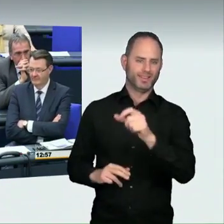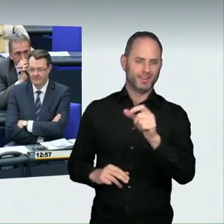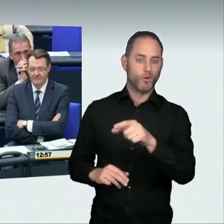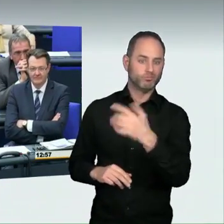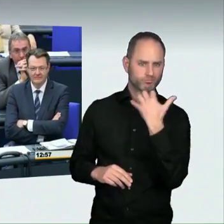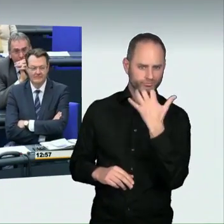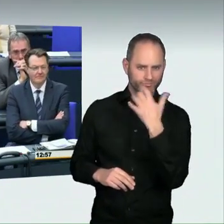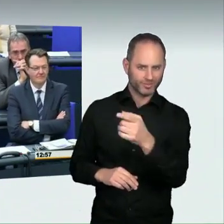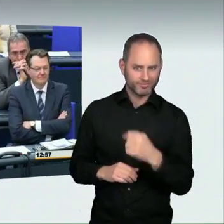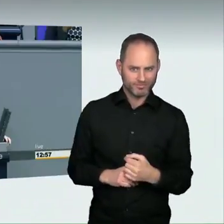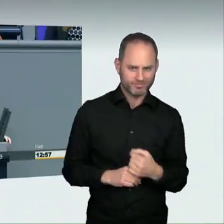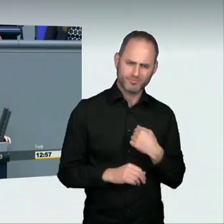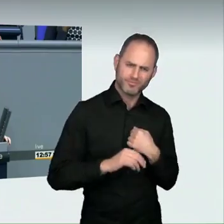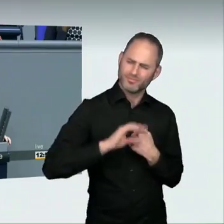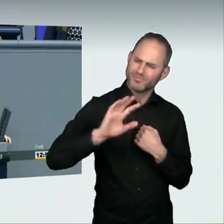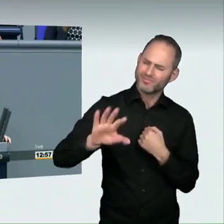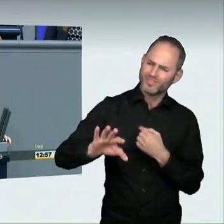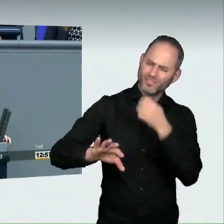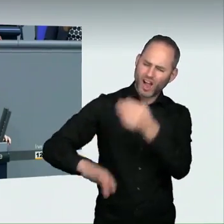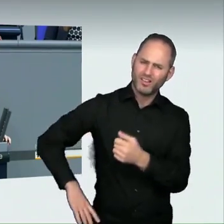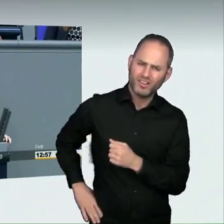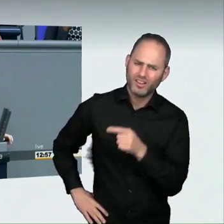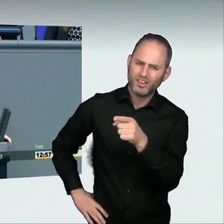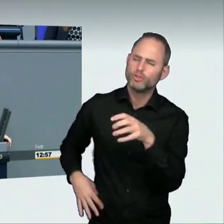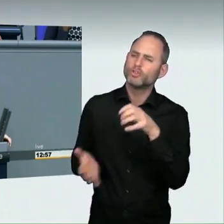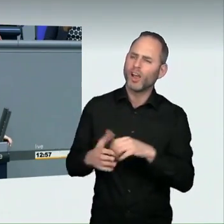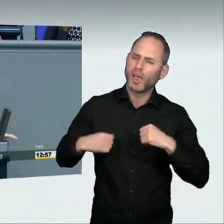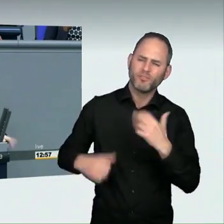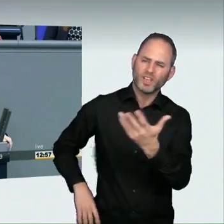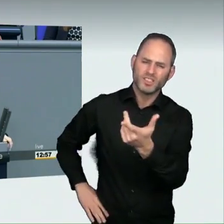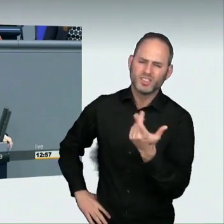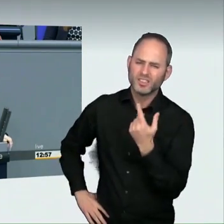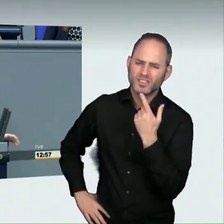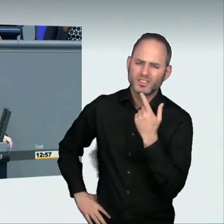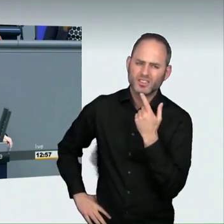diese beiden Reden wie der Jingle „Das Sandmännchen ist da!“;